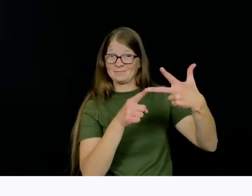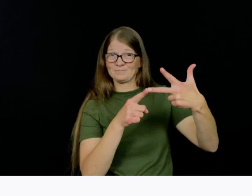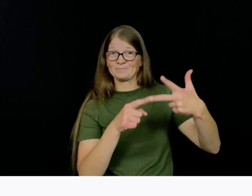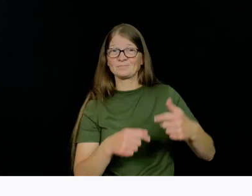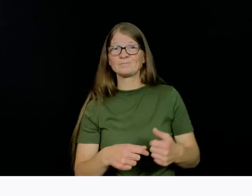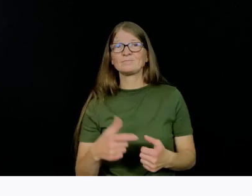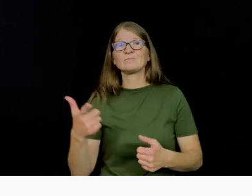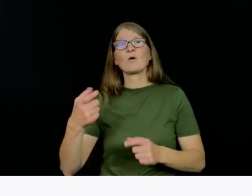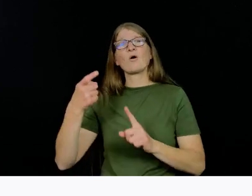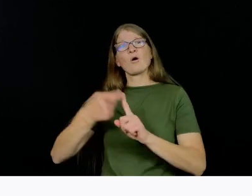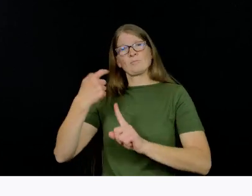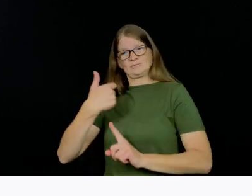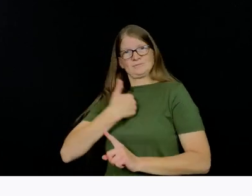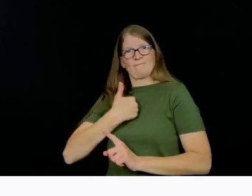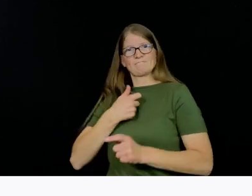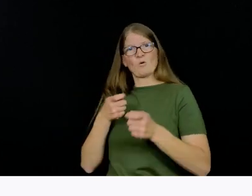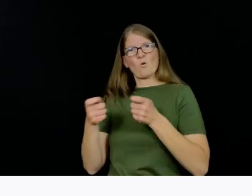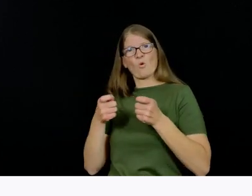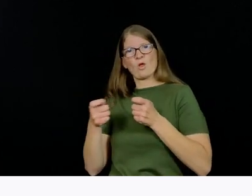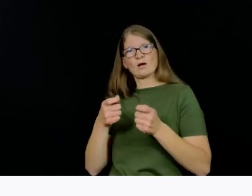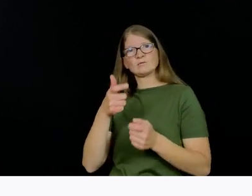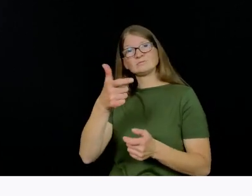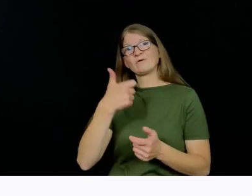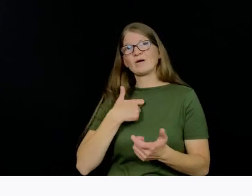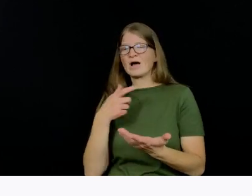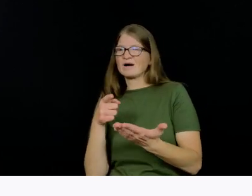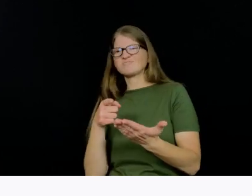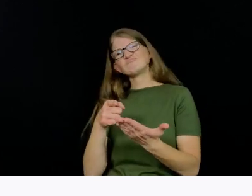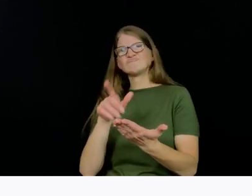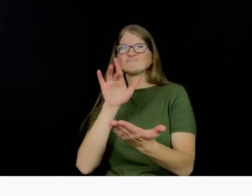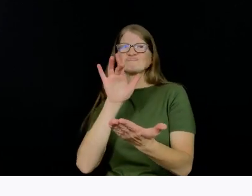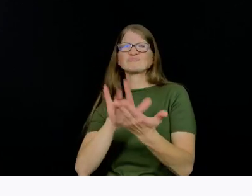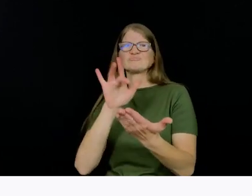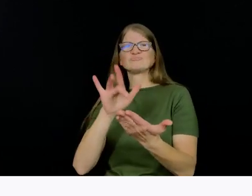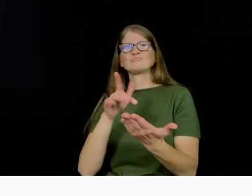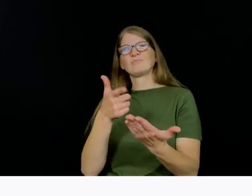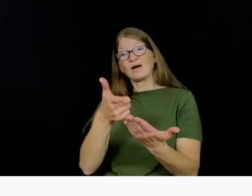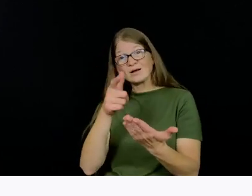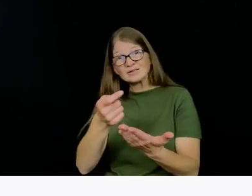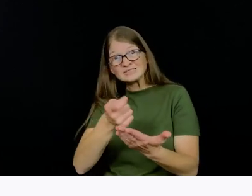الذي يمنحكم خيار قيام Google تلقائيًا بحذف بيانات البحث باستمرار